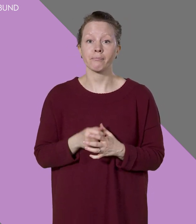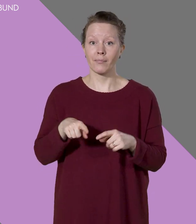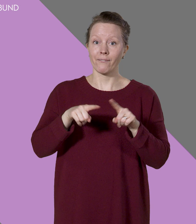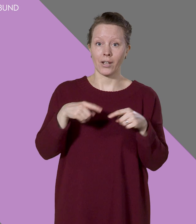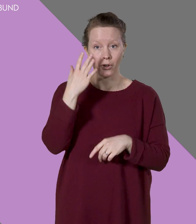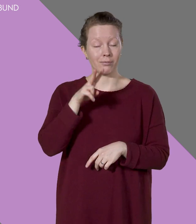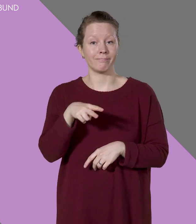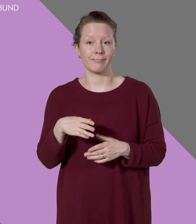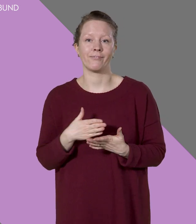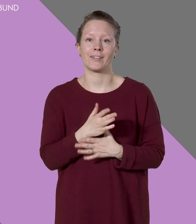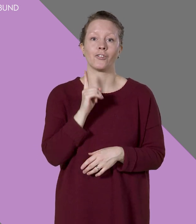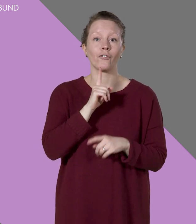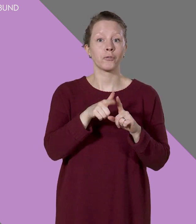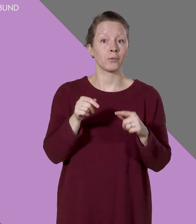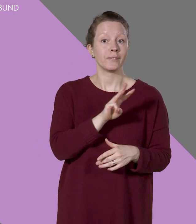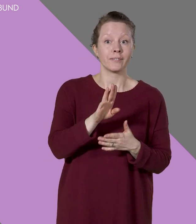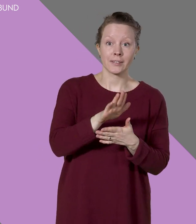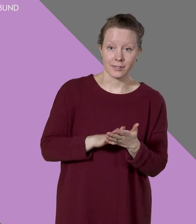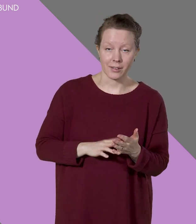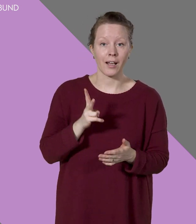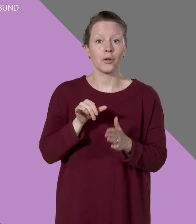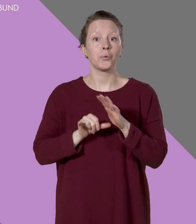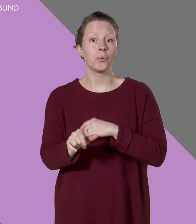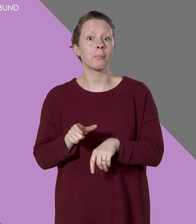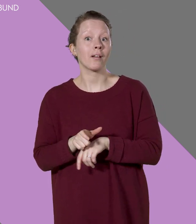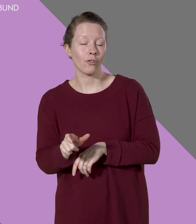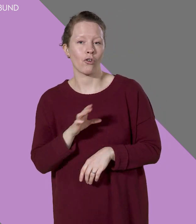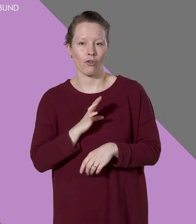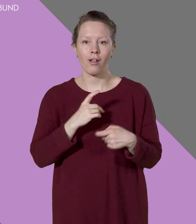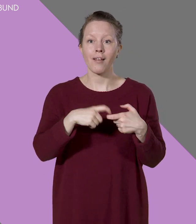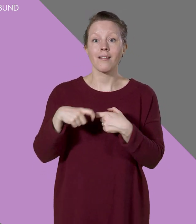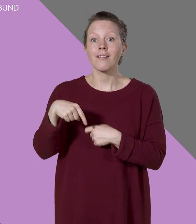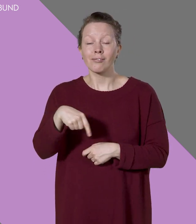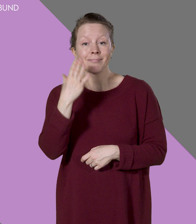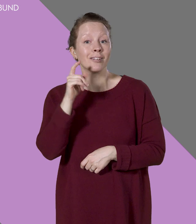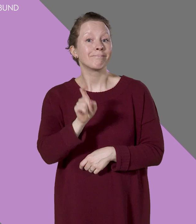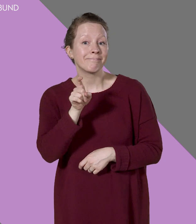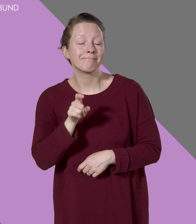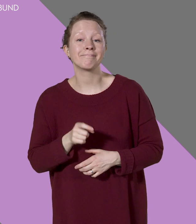Du kan se det på Finlands Dövas Förbunds webbplats - och Youtube-kanal genom att klicka på länkarna intill.